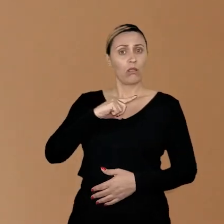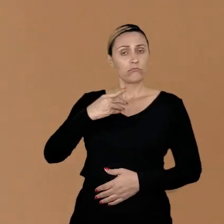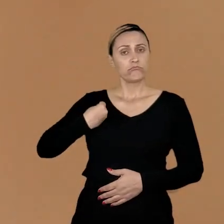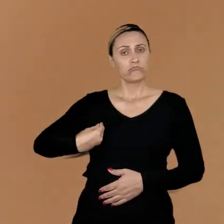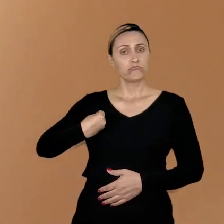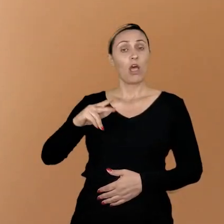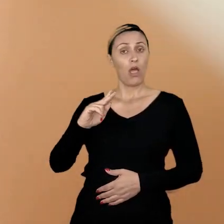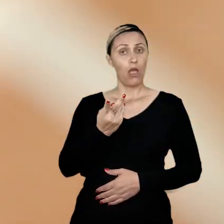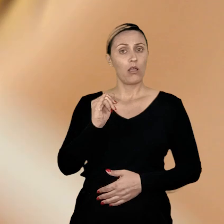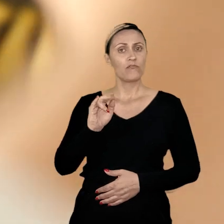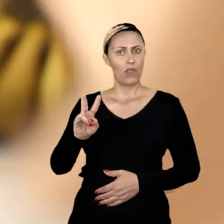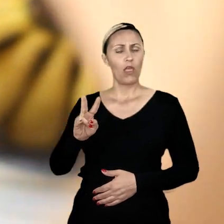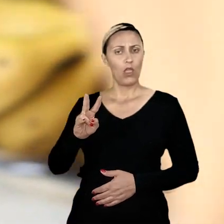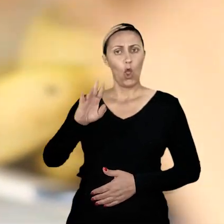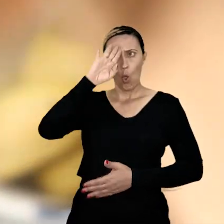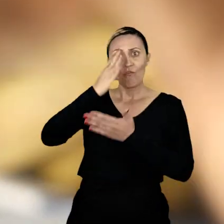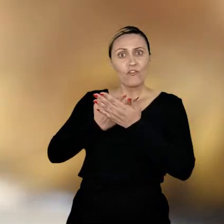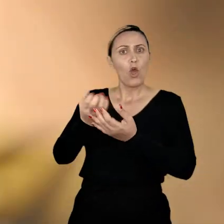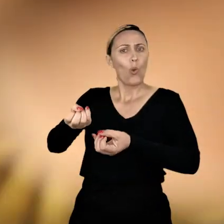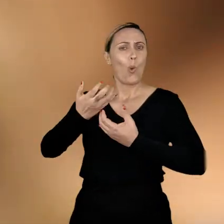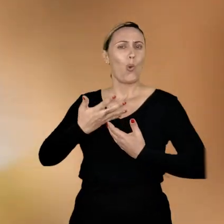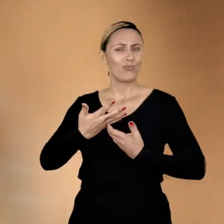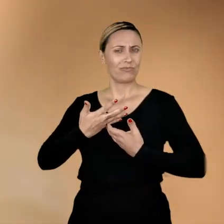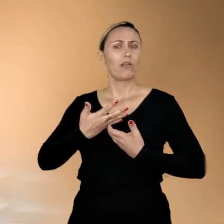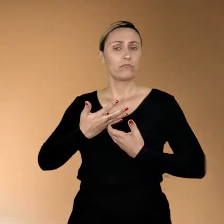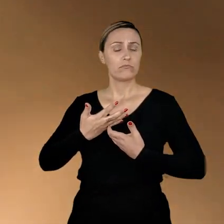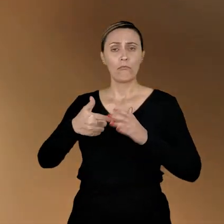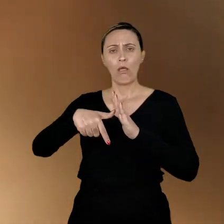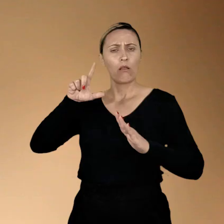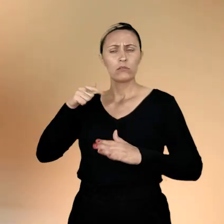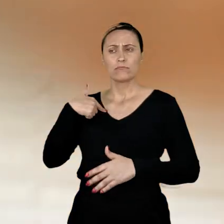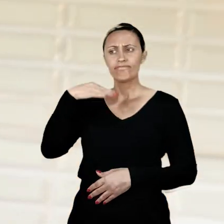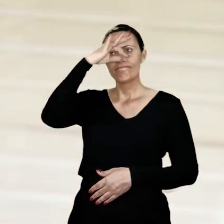Confiaram em mim. Antes disso, eu não sabia e nem precisava saber.